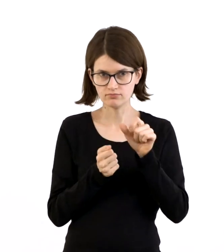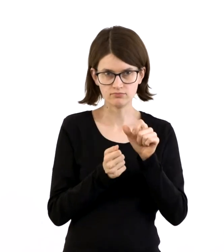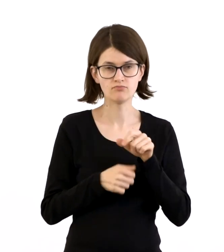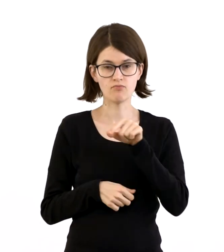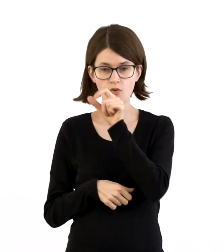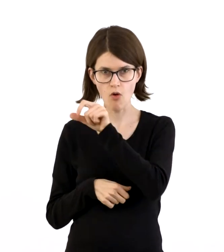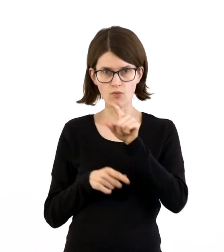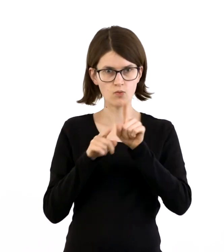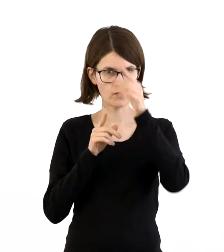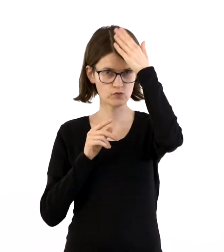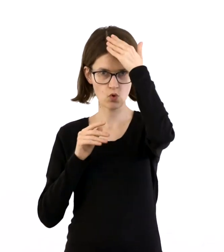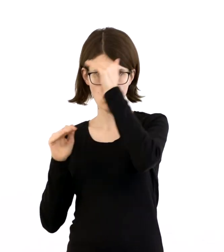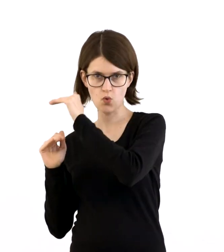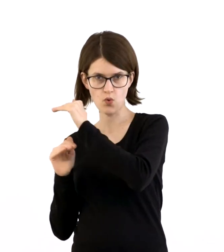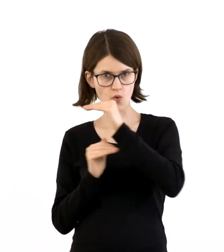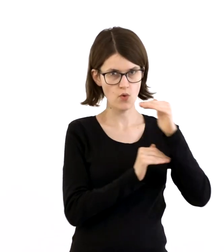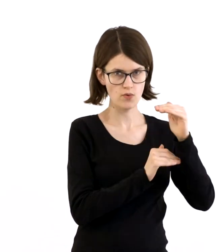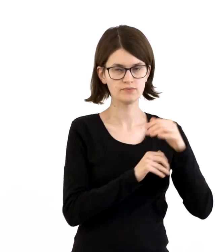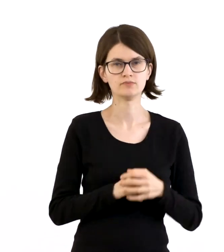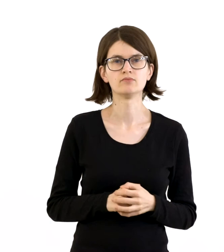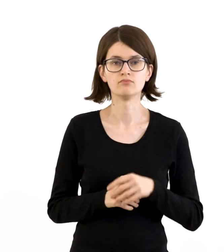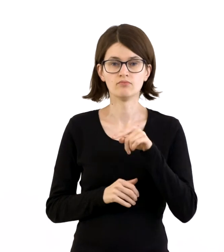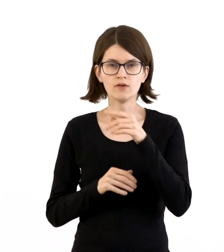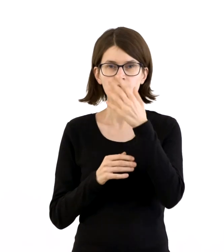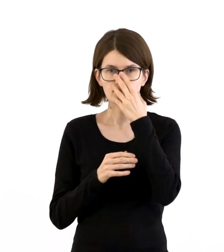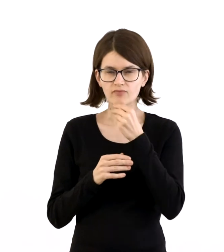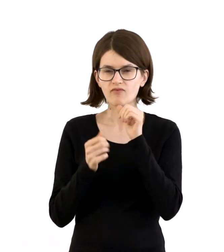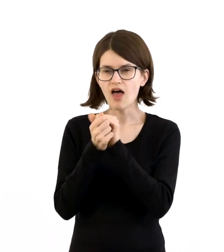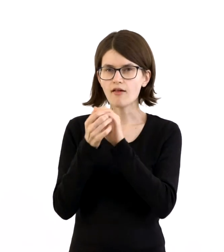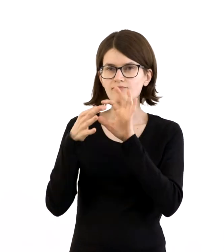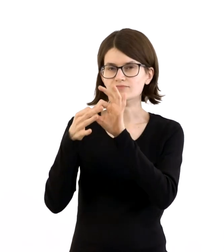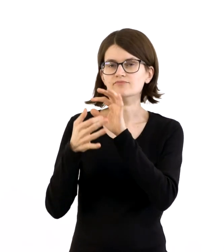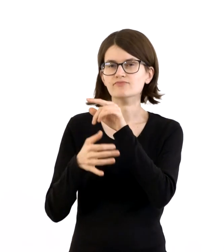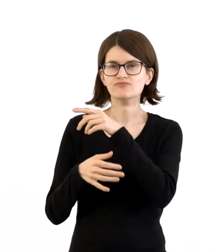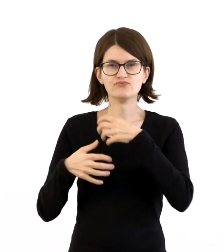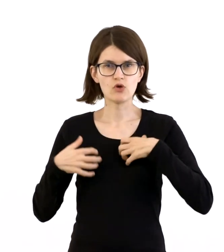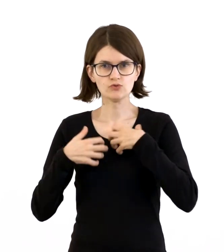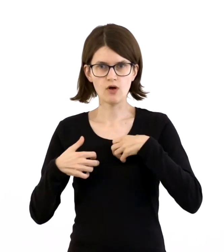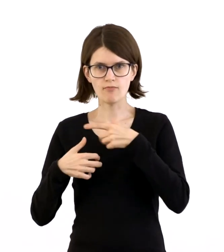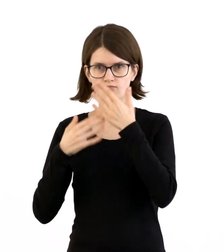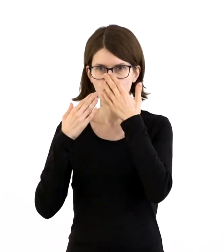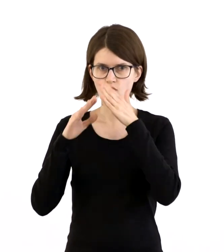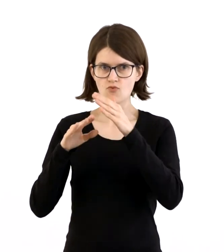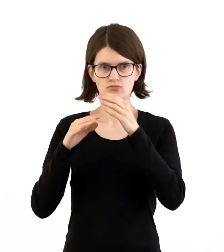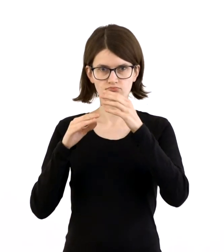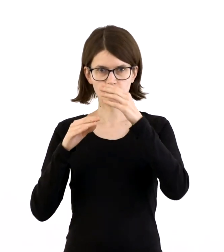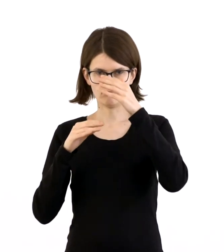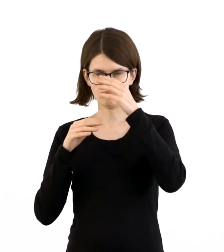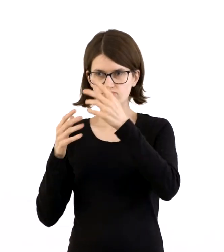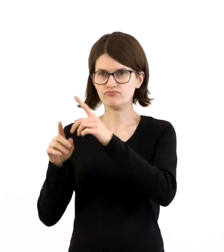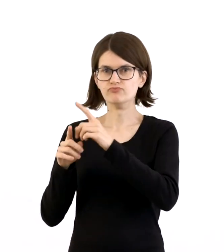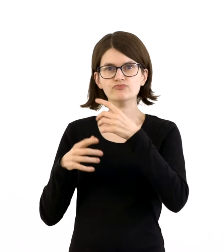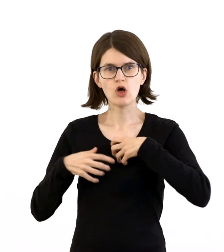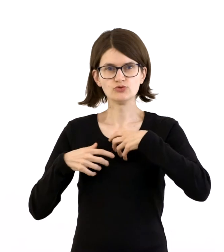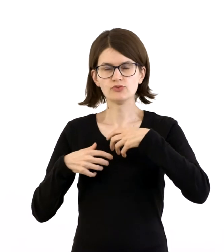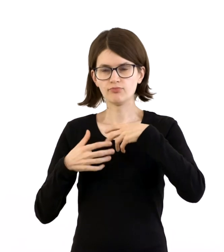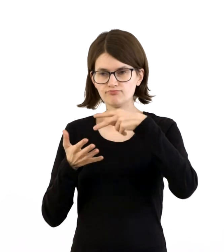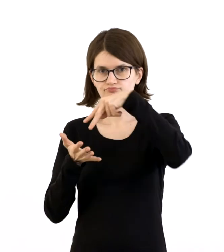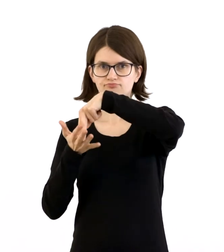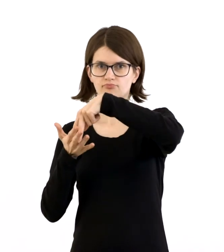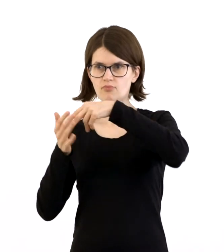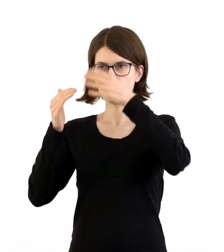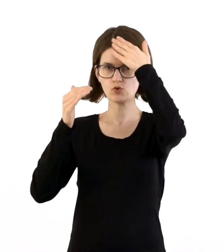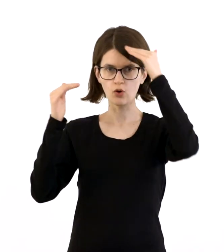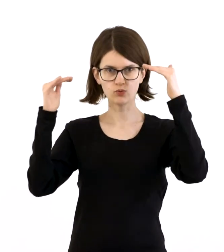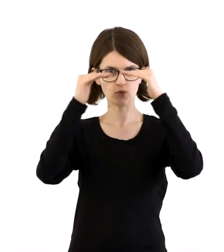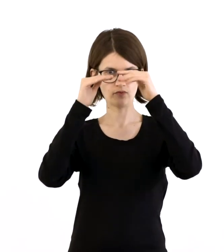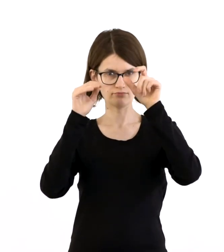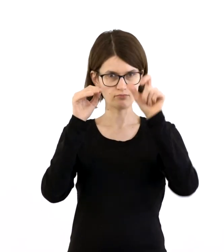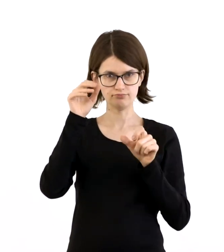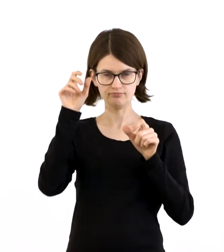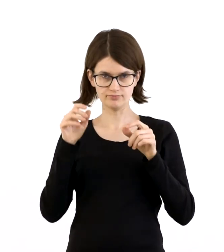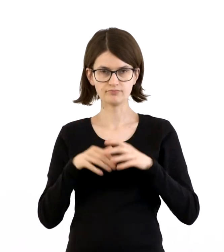Osoby są równego wzrostu, a wizerunki walk ze zwierzętami ukazują te ostatnie stojące na tylnych łapach.